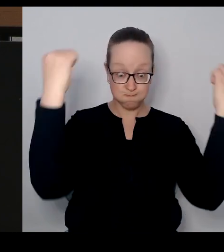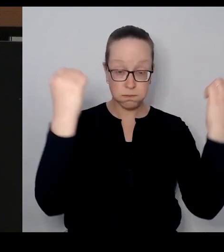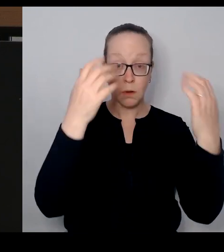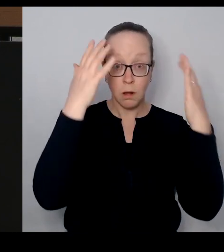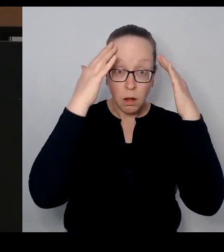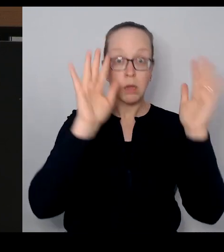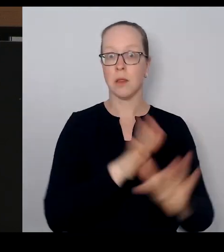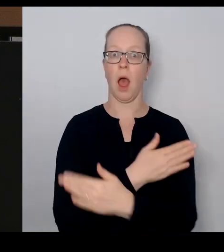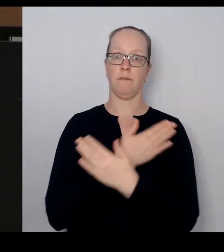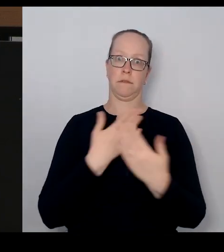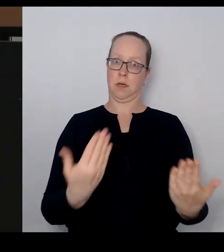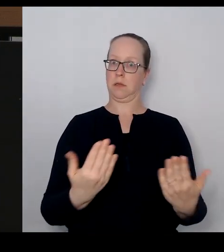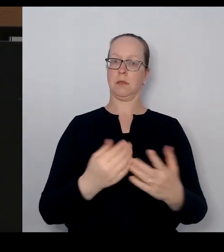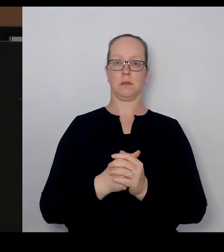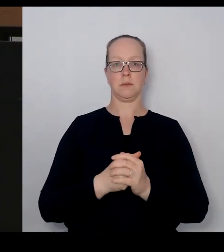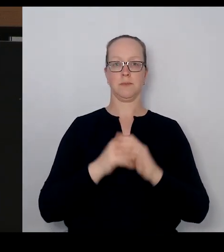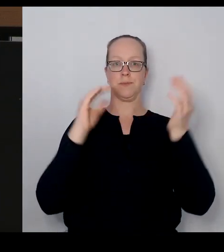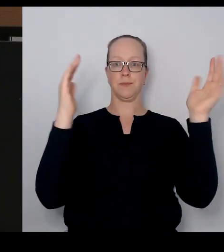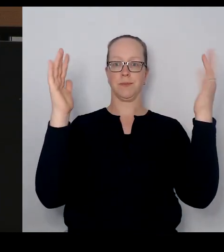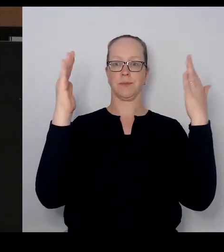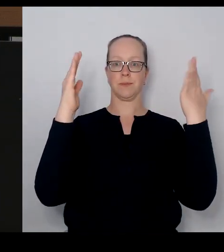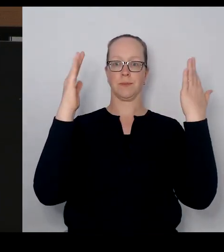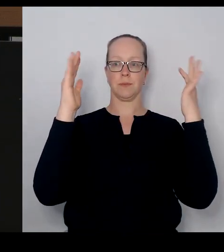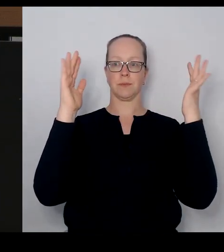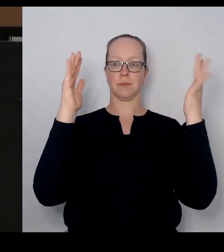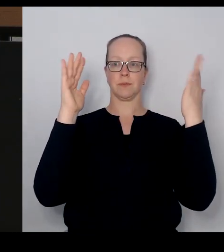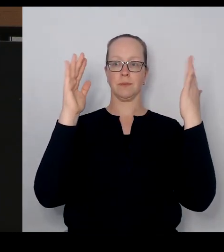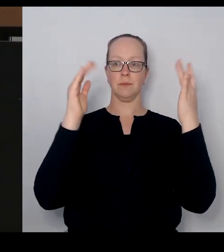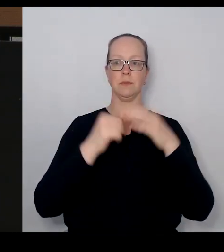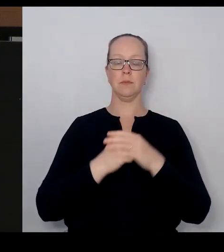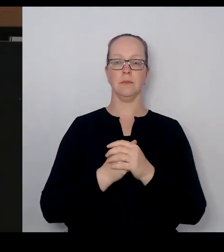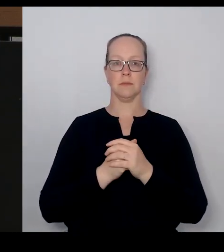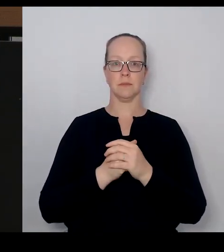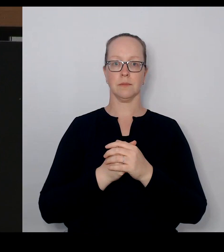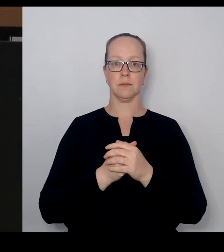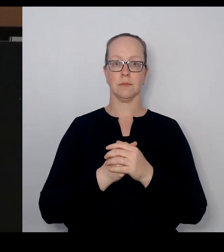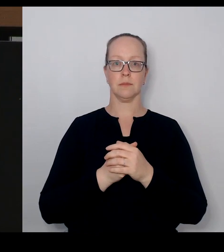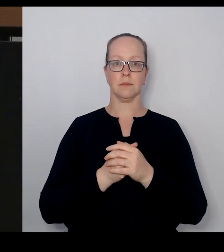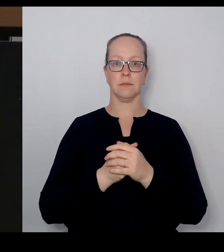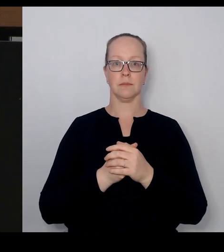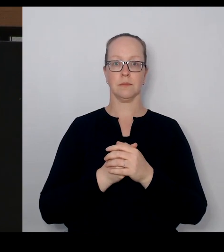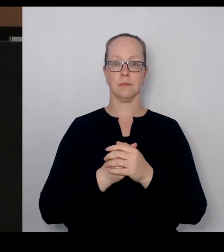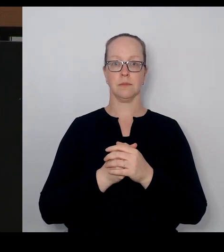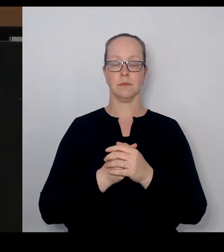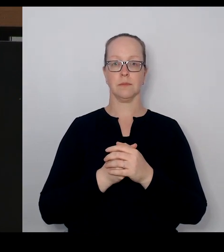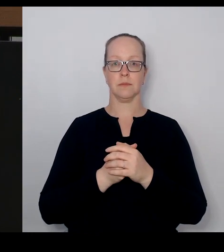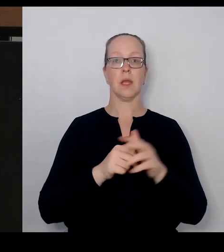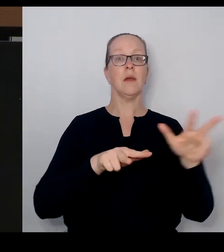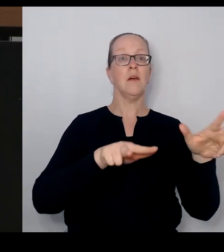Verwaltung und durch öffentliche Mittel geförderte Einrichtungen sind verunsichert, was in den nächsten beiden Jahren noch